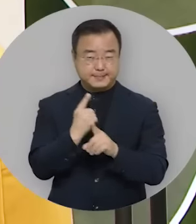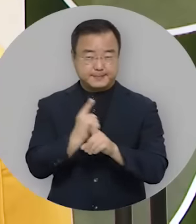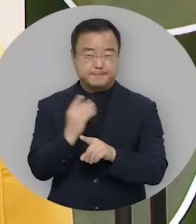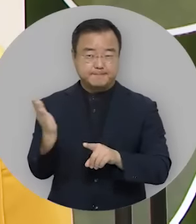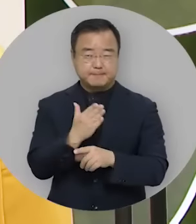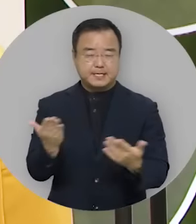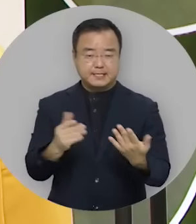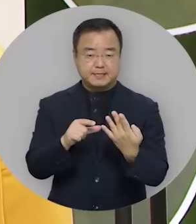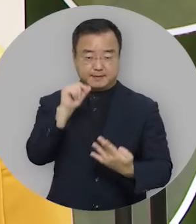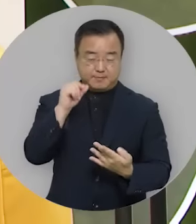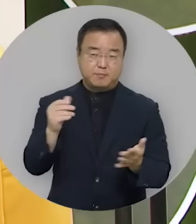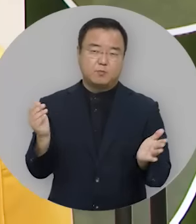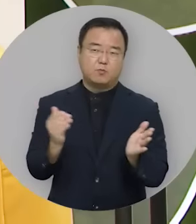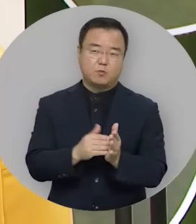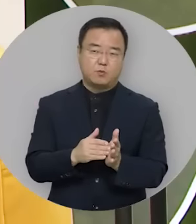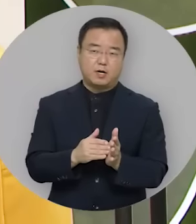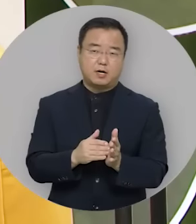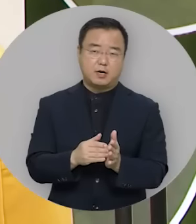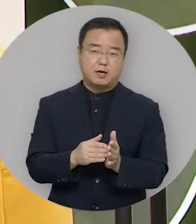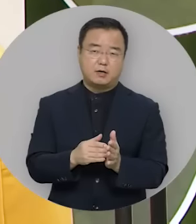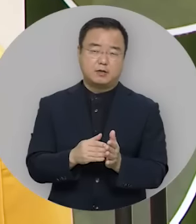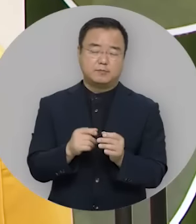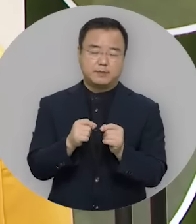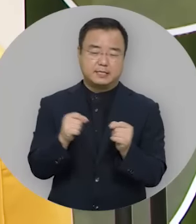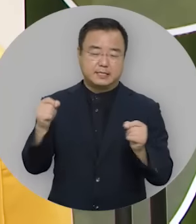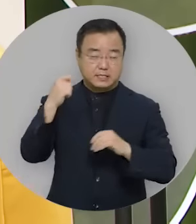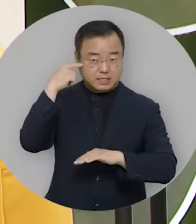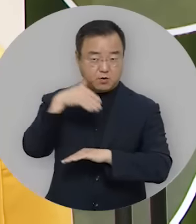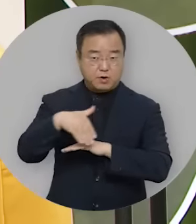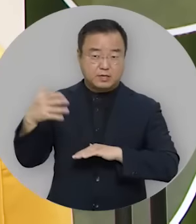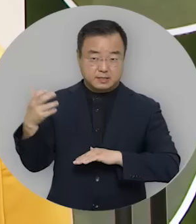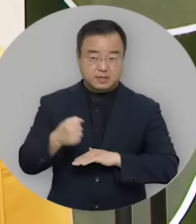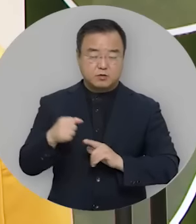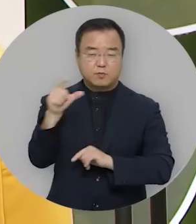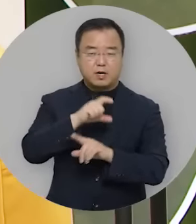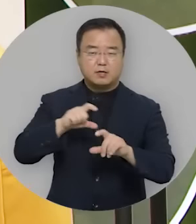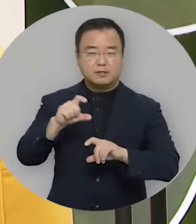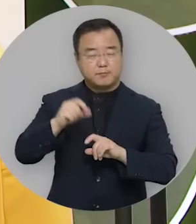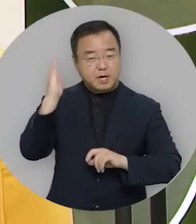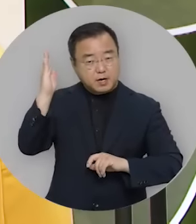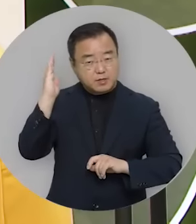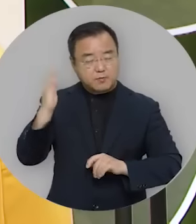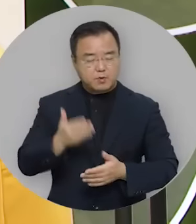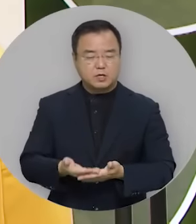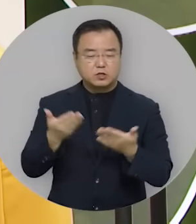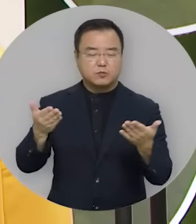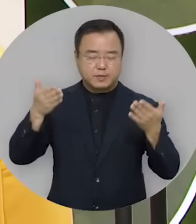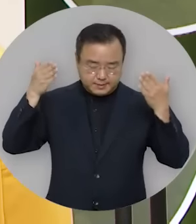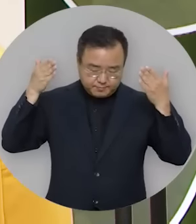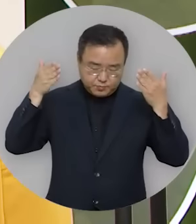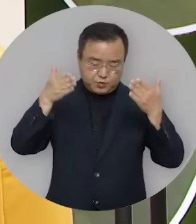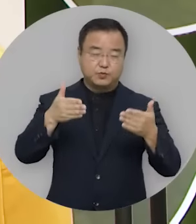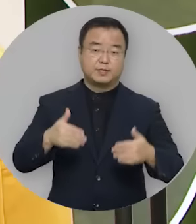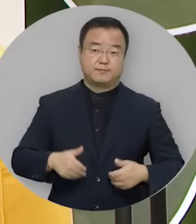채용에 이르기까지 정말 장기적인 계획을 가지고 더 강조하고 더 집중해야 할 것 같습니다.